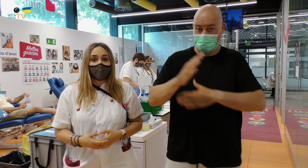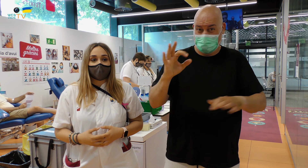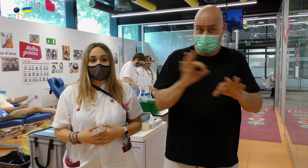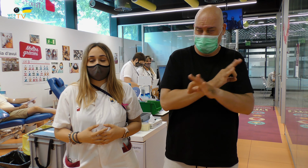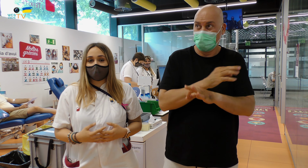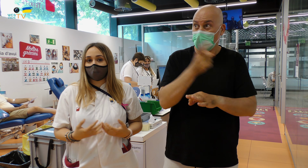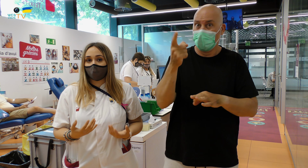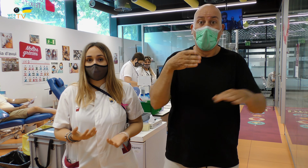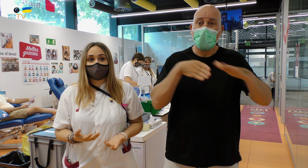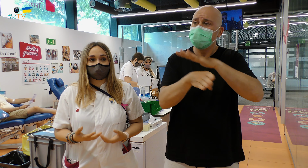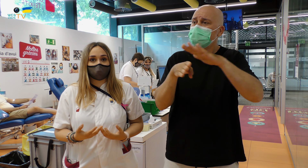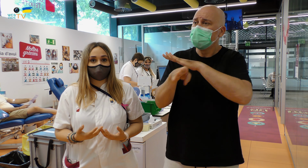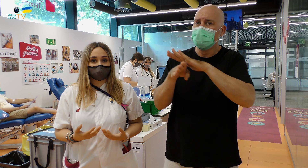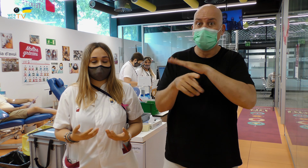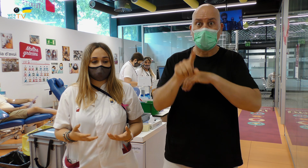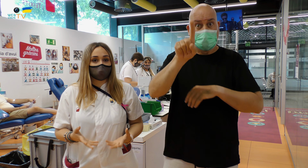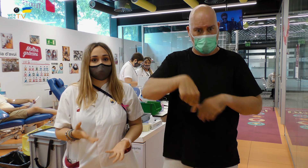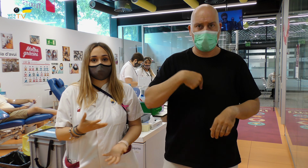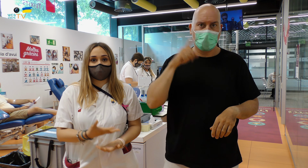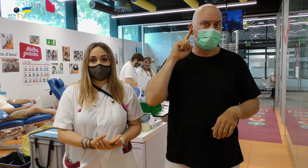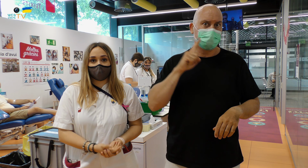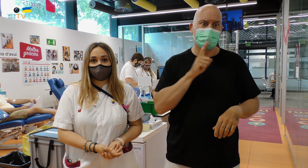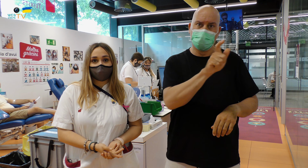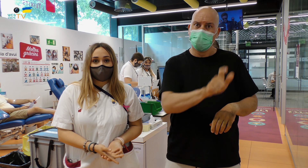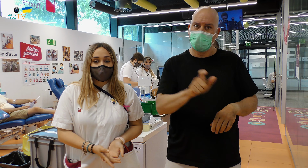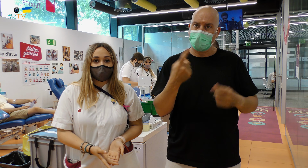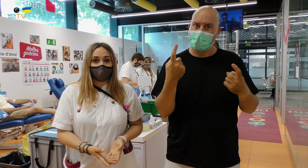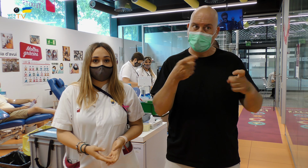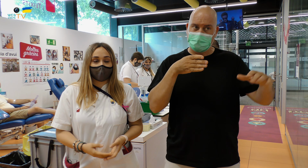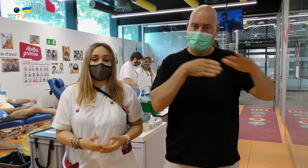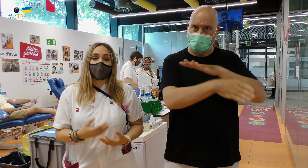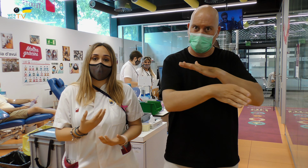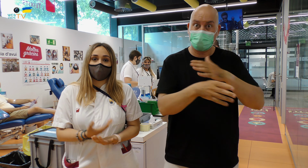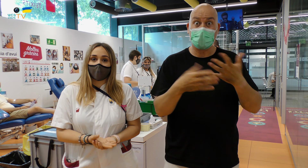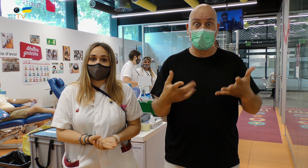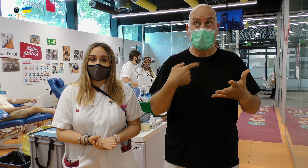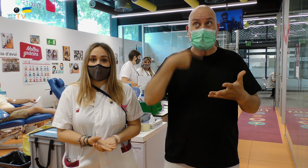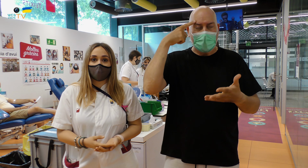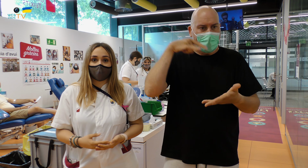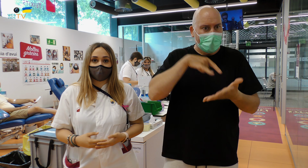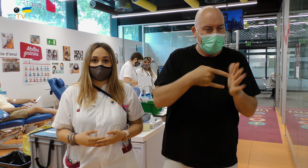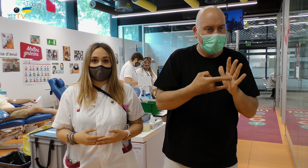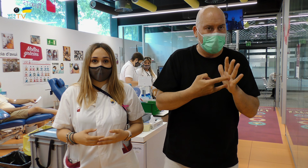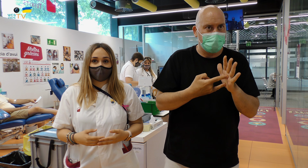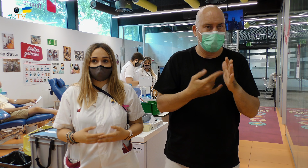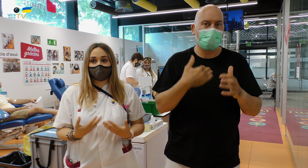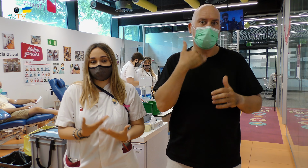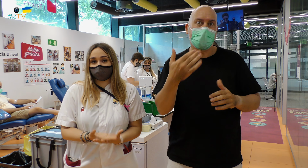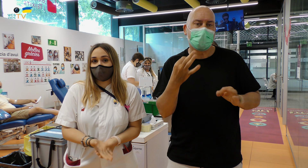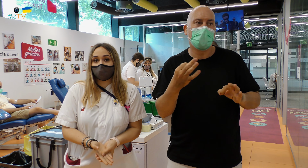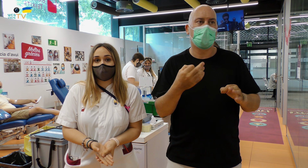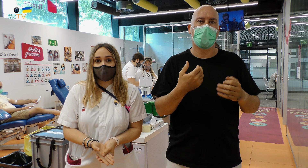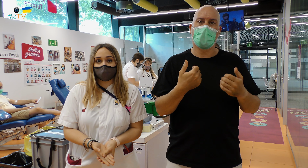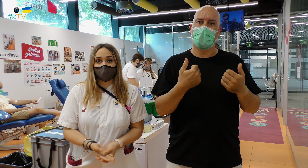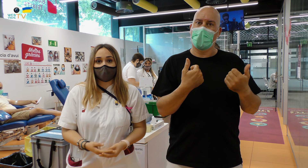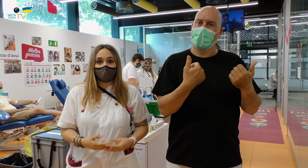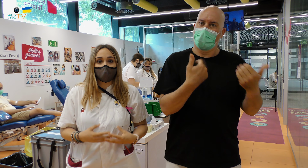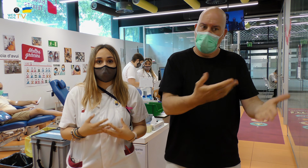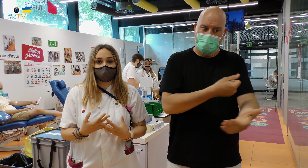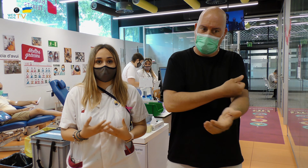És important saber com fer-ho perquè puguin donar, perquè se sentin ben atesos